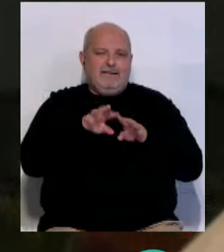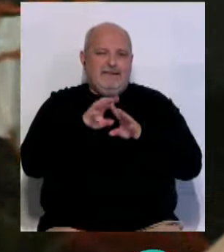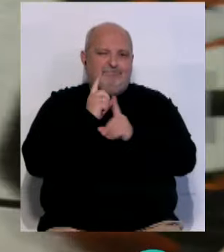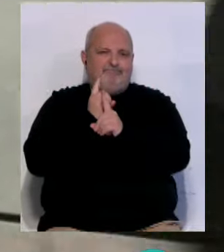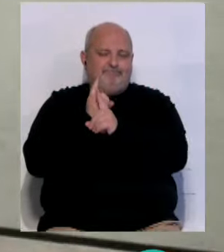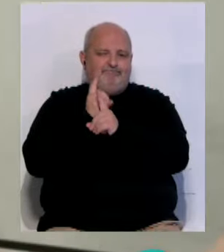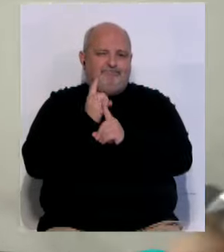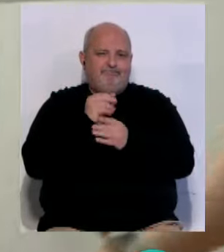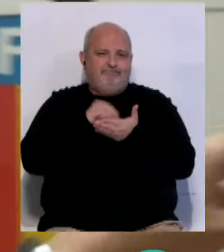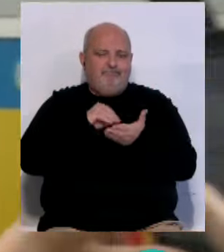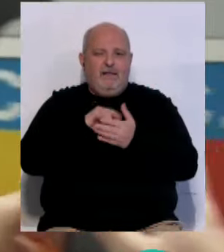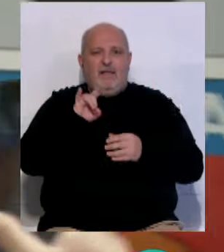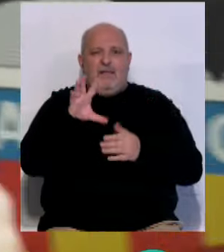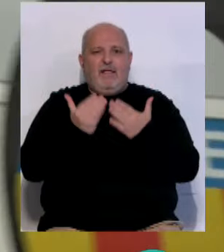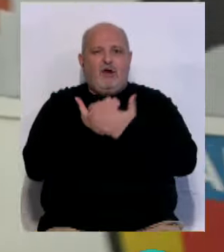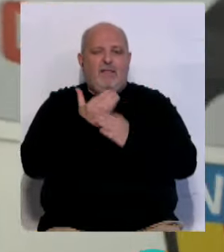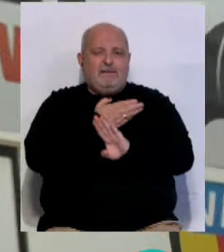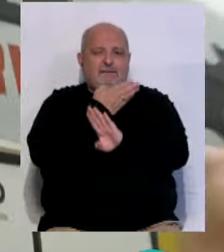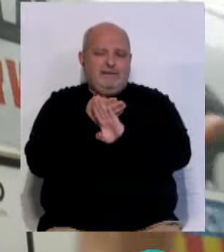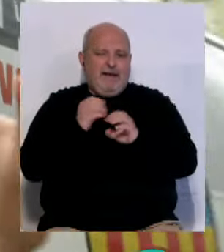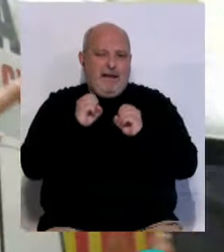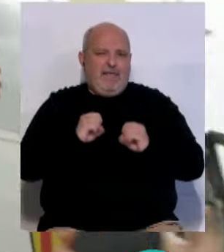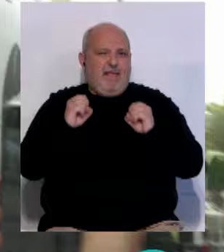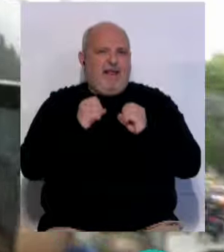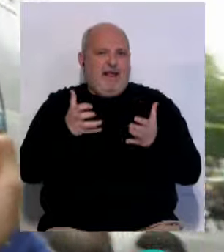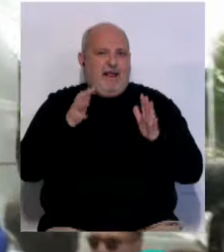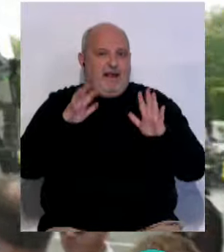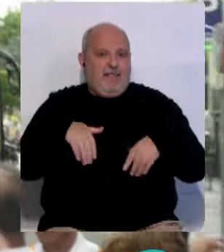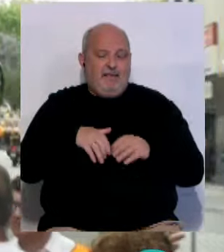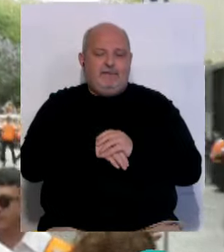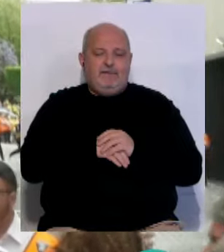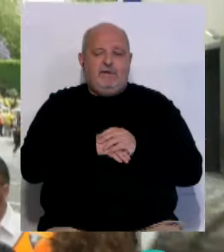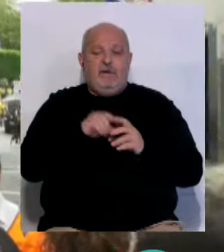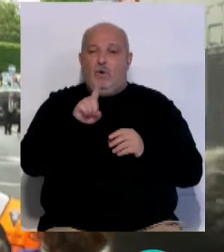su llegada son 15 jornadas consecutivas sin conocer la victoria desde el 1 de septiembre